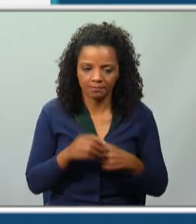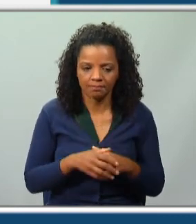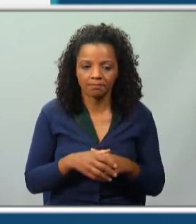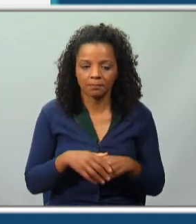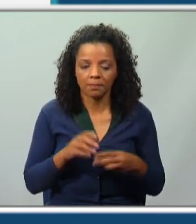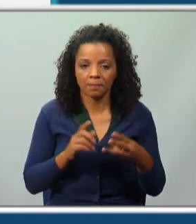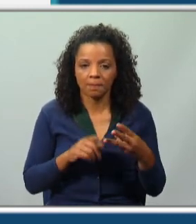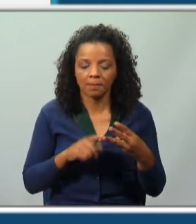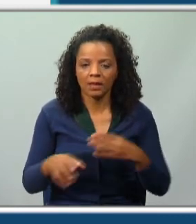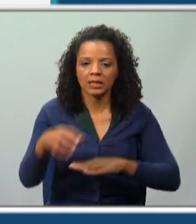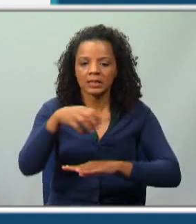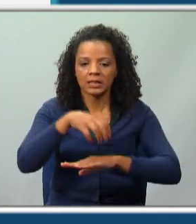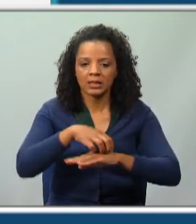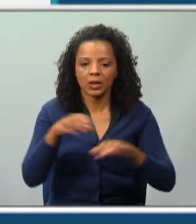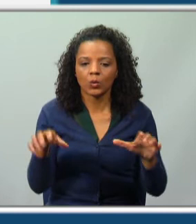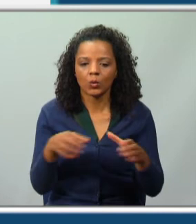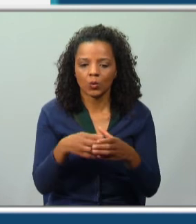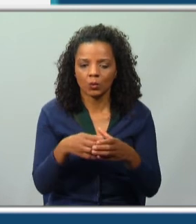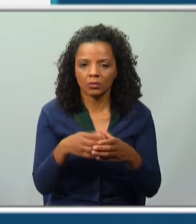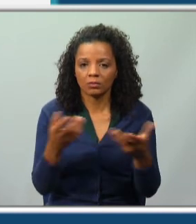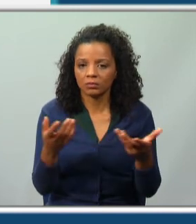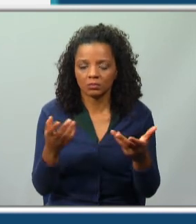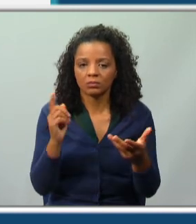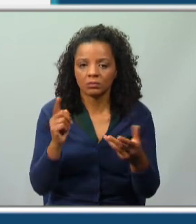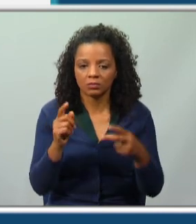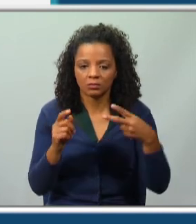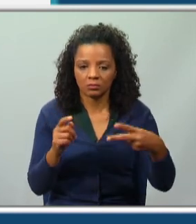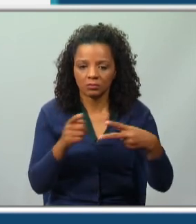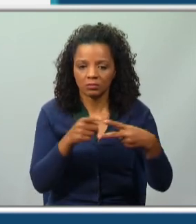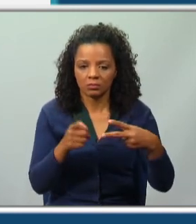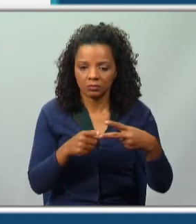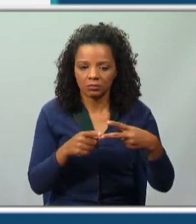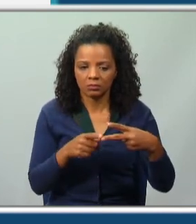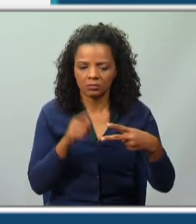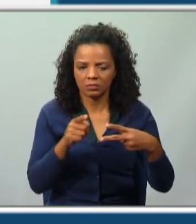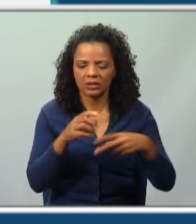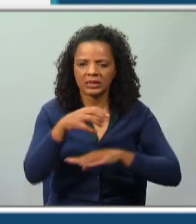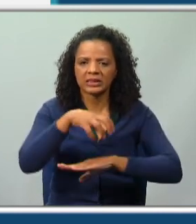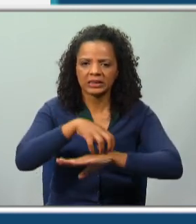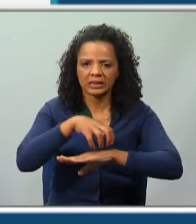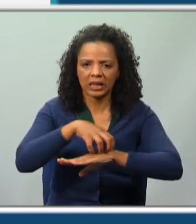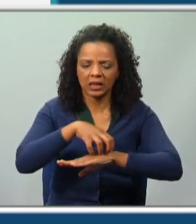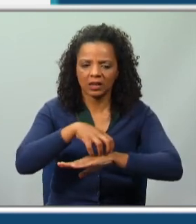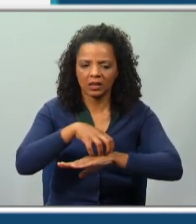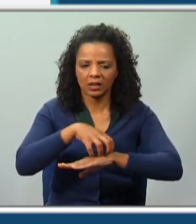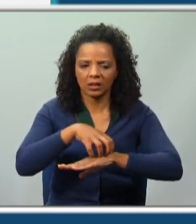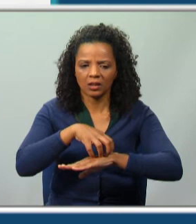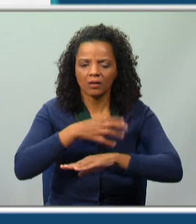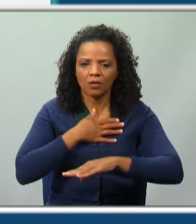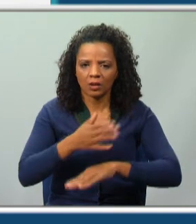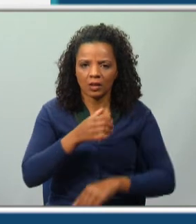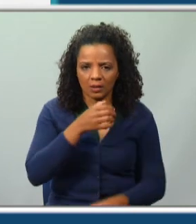a sede do clube que só temos o que duas opções estas e dizer à vontade de ver o 會所我們只有兩個這些選項並說隨意查看